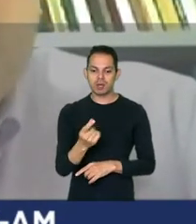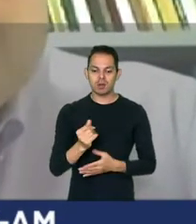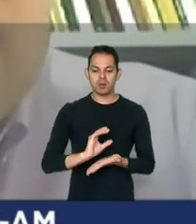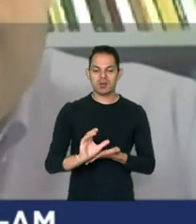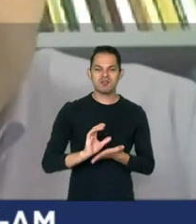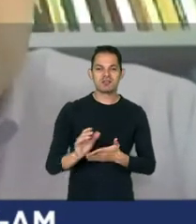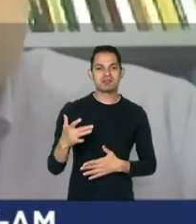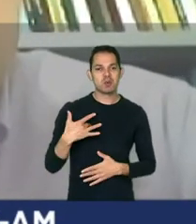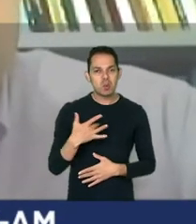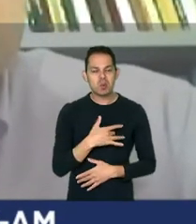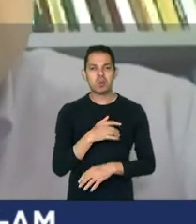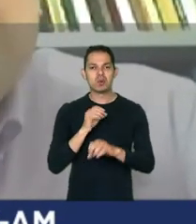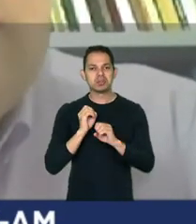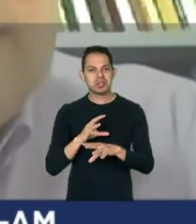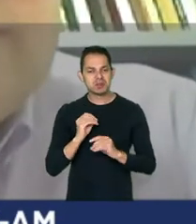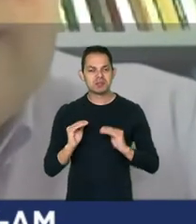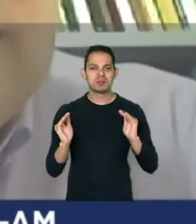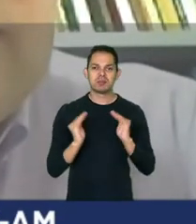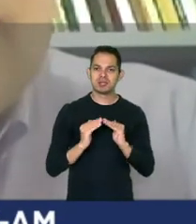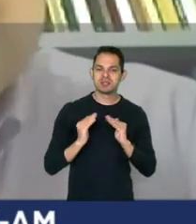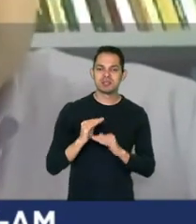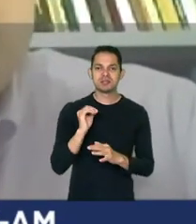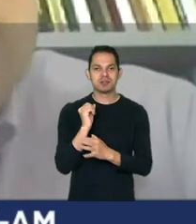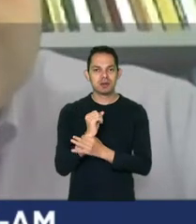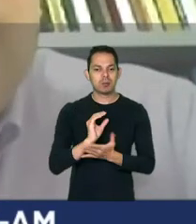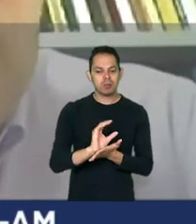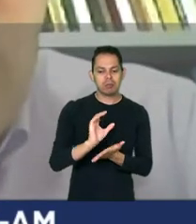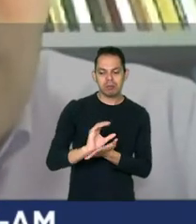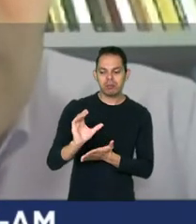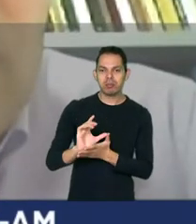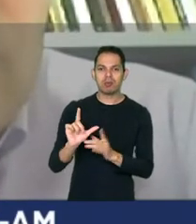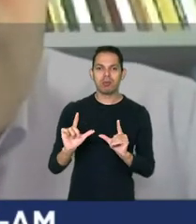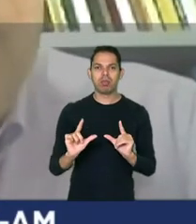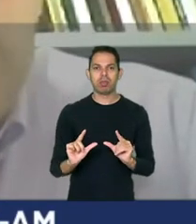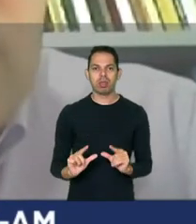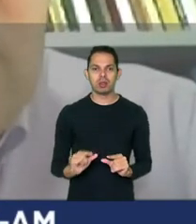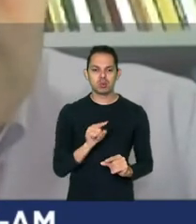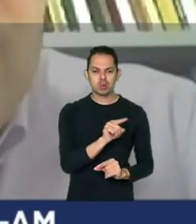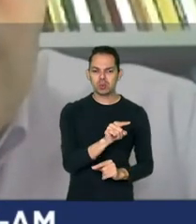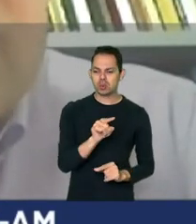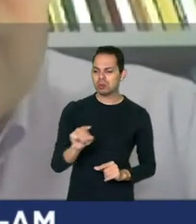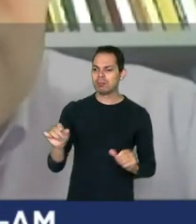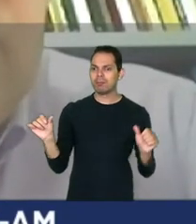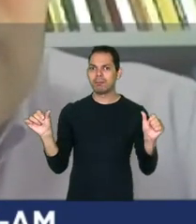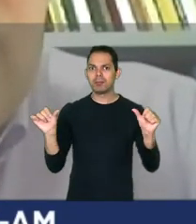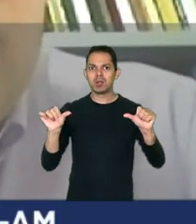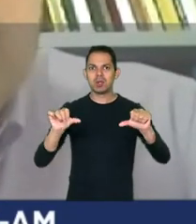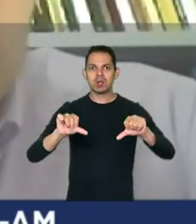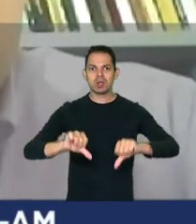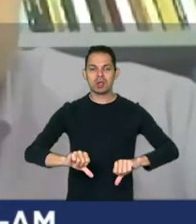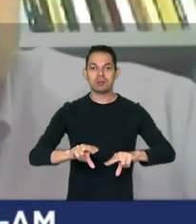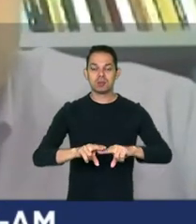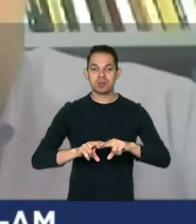SAÚDE, EDUCAÇÃO, MORADIA, SEGURANÇA, QUE A CADA DIA ESTÁ PIOR. ENTÃO É IMPORTANTE A REVOGAÇÃO DA